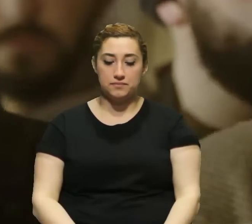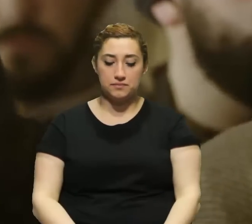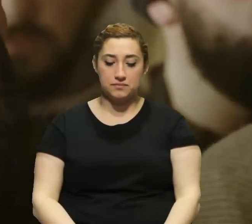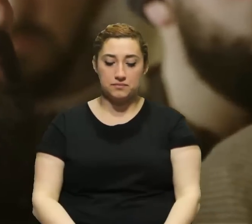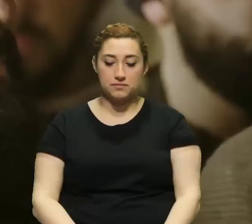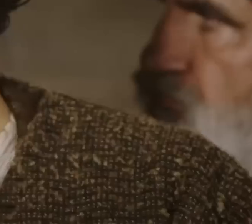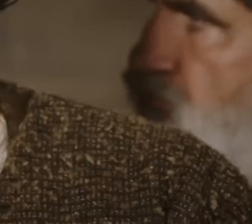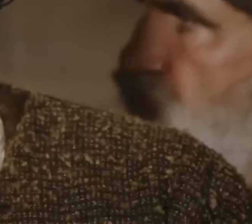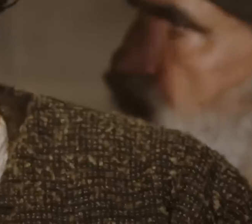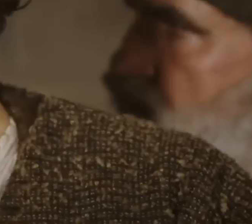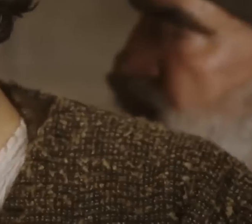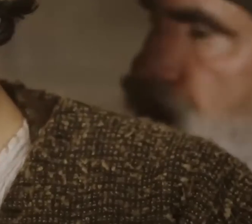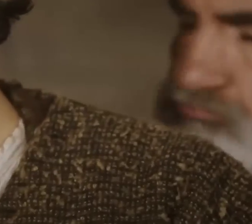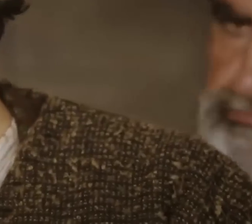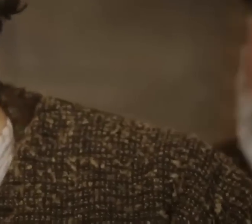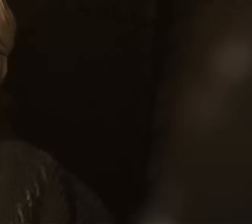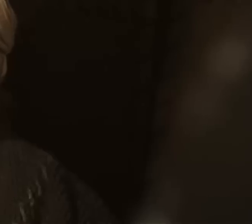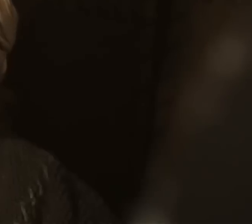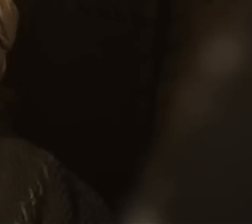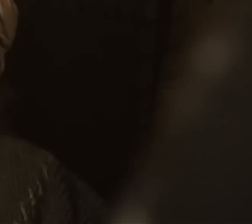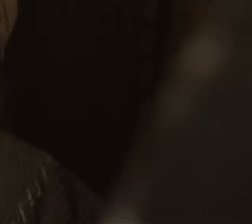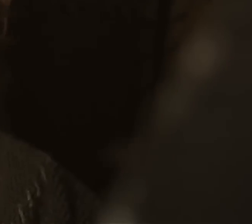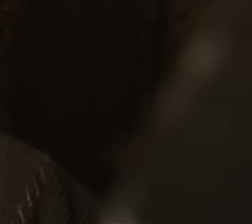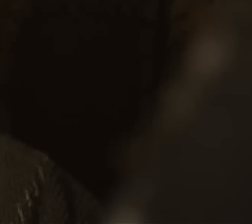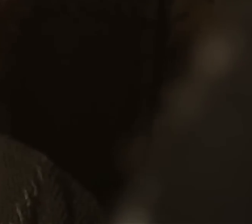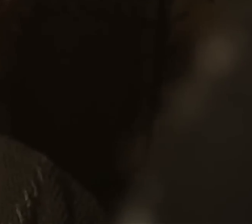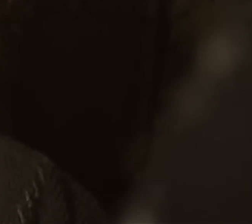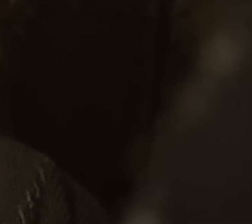(Müzik - Gerilim)